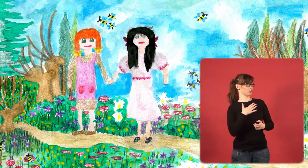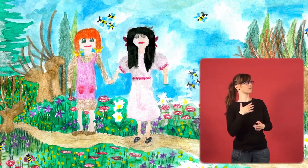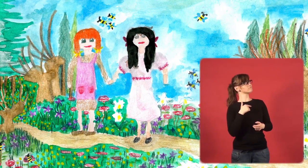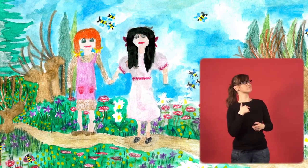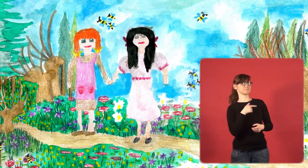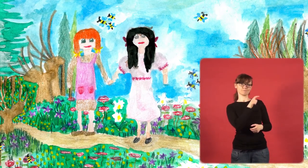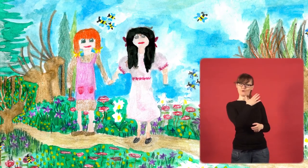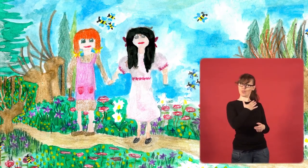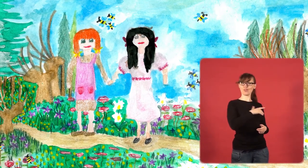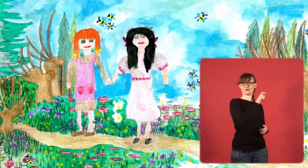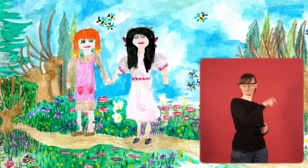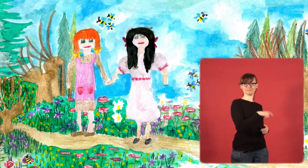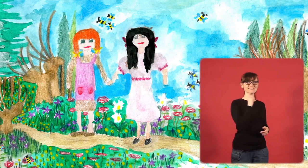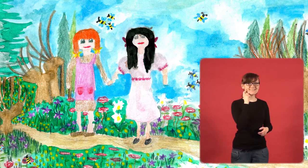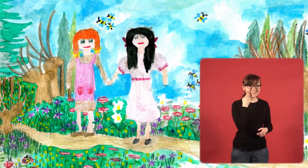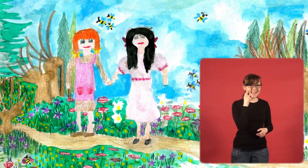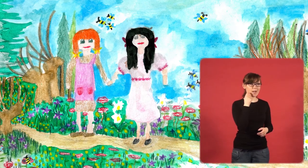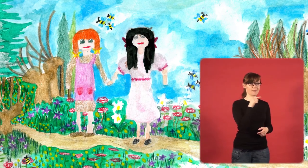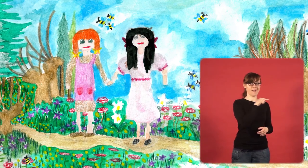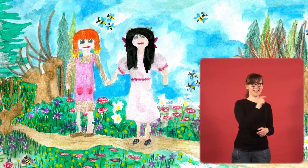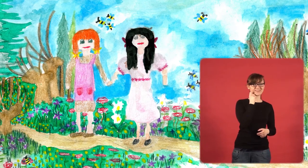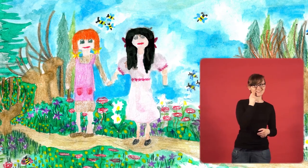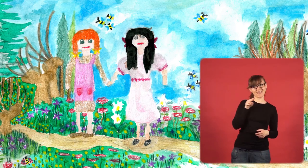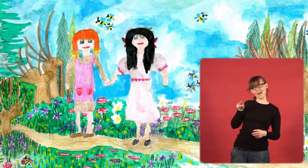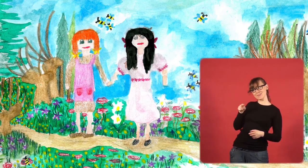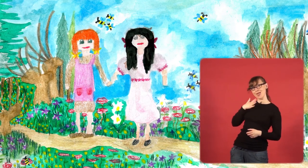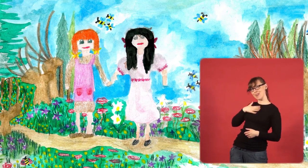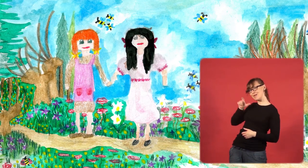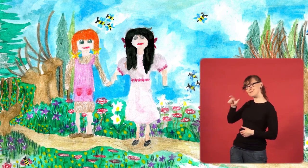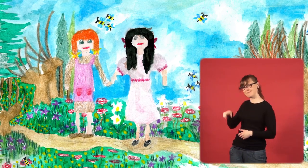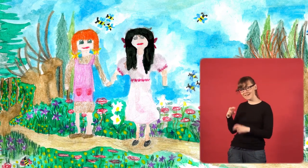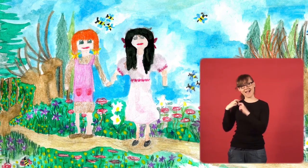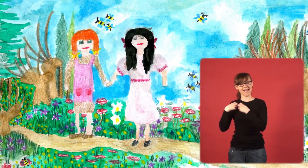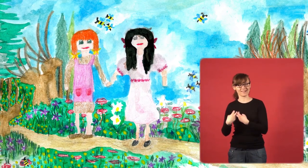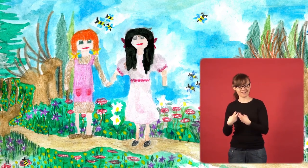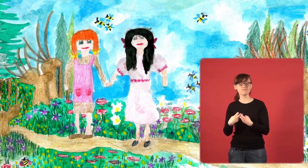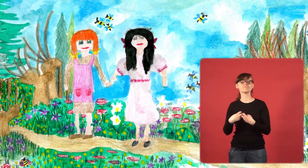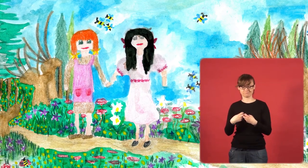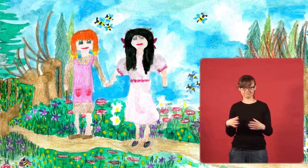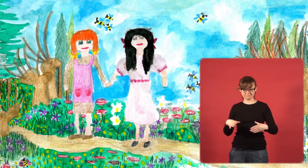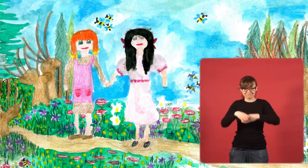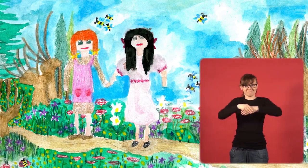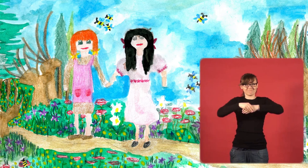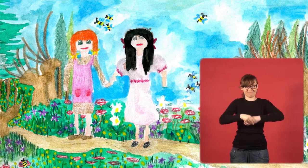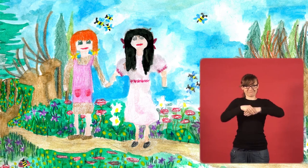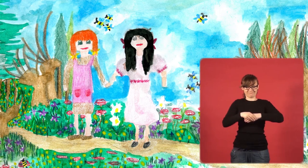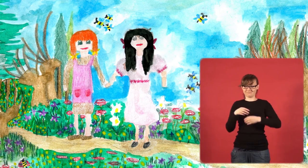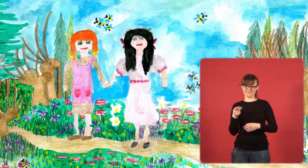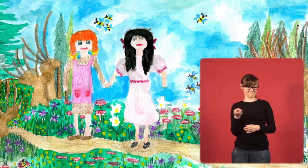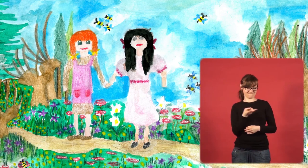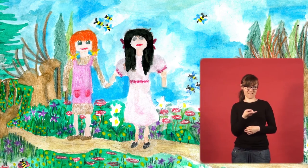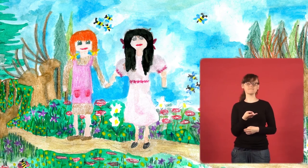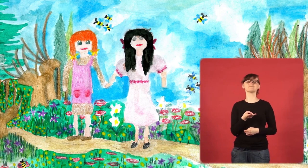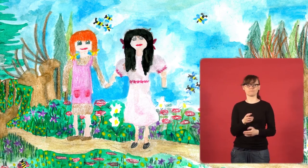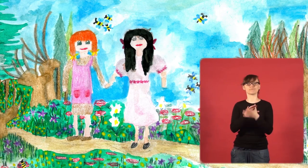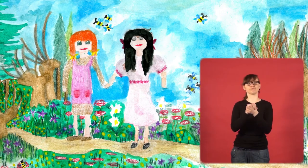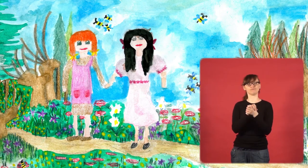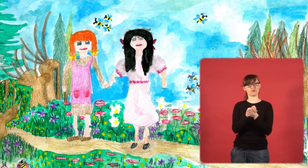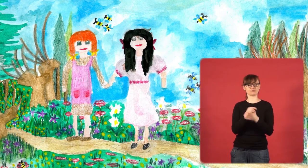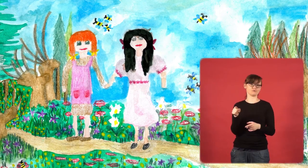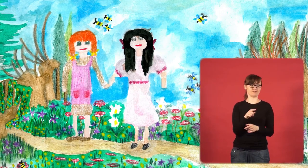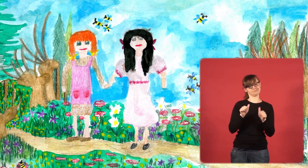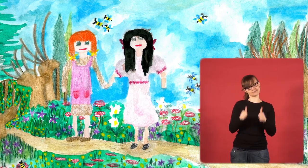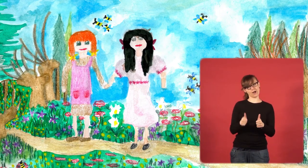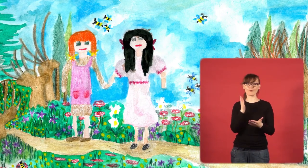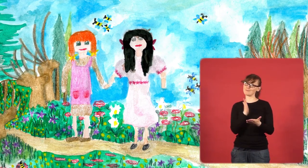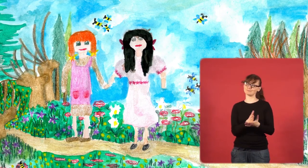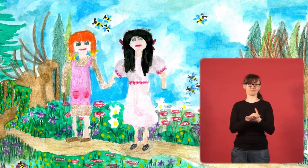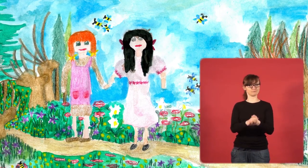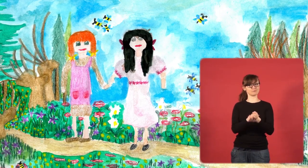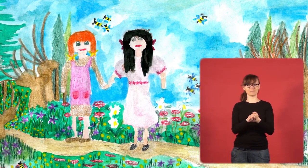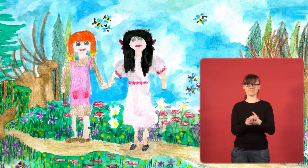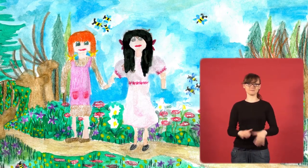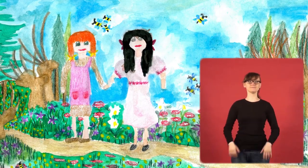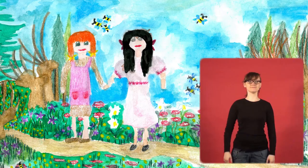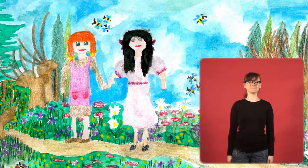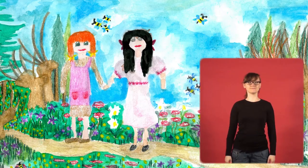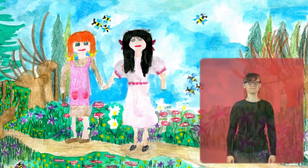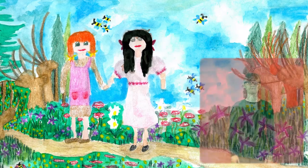Wreszcie Ania spytała Dianę, czy zostanie jej przyjaciółką od serca po wsze czasy. Diana odparła, że cieszy się z faktu, iż będzie miała towarzyszkę zabaw. Zgodnie podały sobie ręce i złożyły uroczystą przysięgę, ślubując sobie dozgonną przyjaźń, tak długo jak słońce i księżyc będą istnieć.